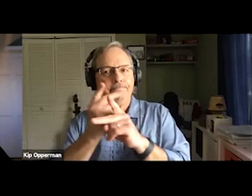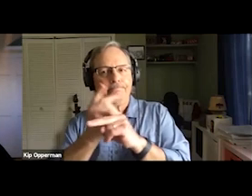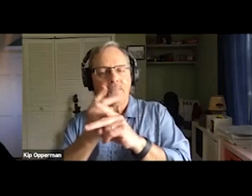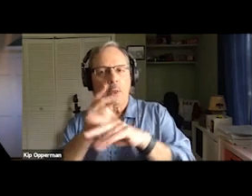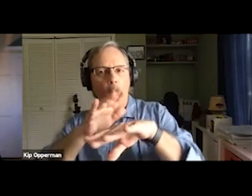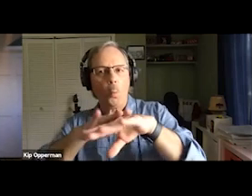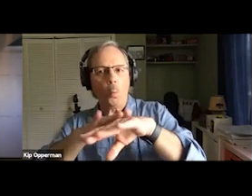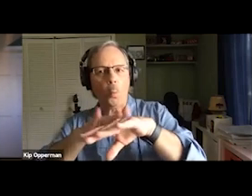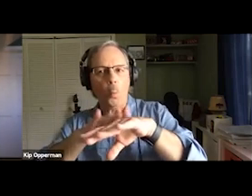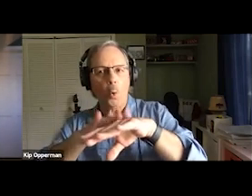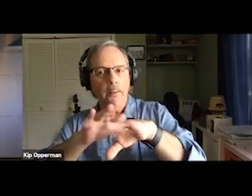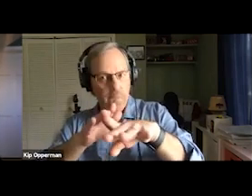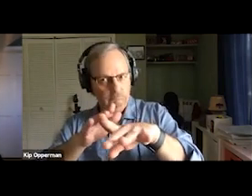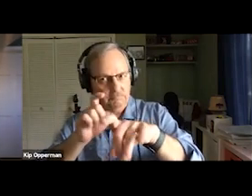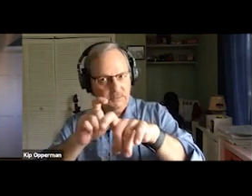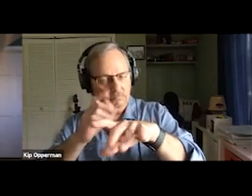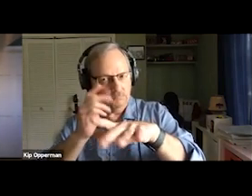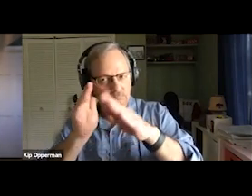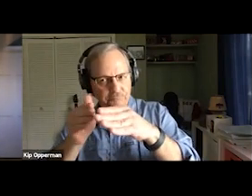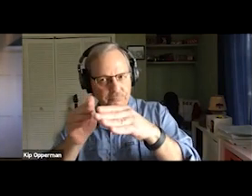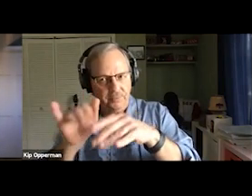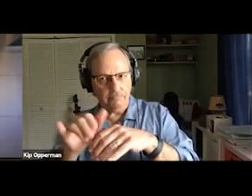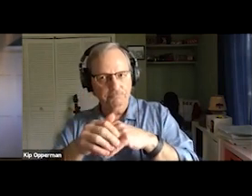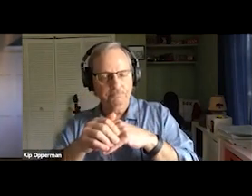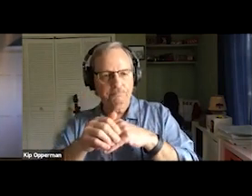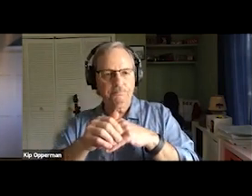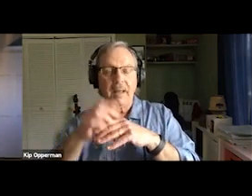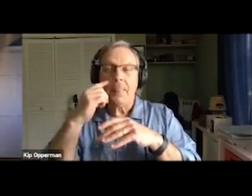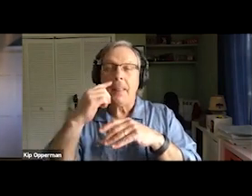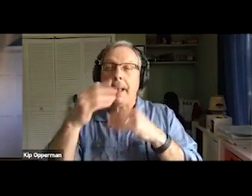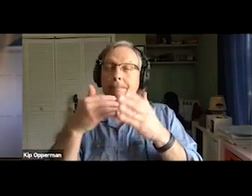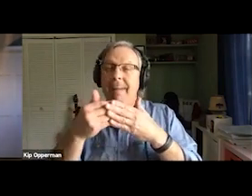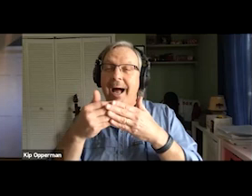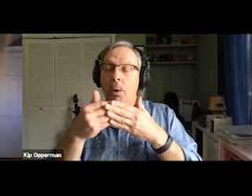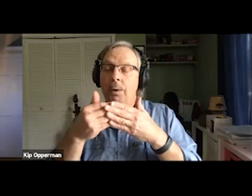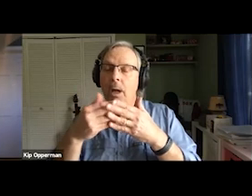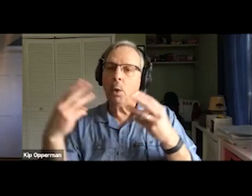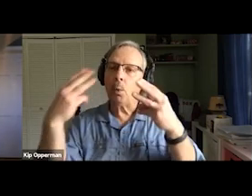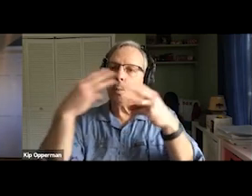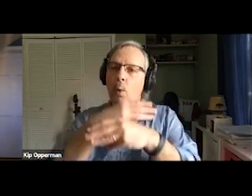Siguiente diapositiva. Entonces y pensando en lo peor en cada situación.